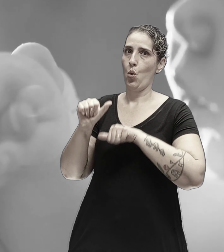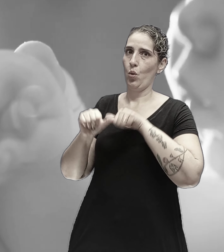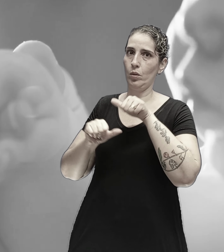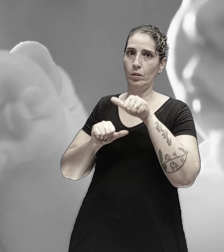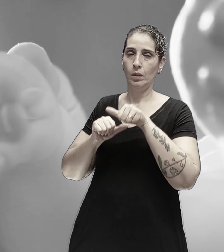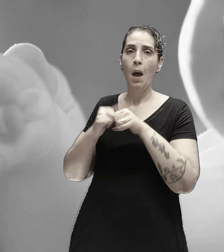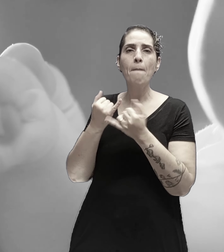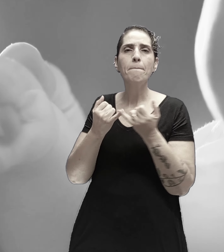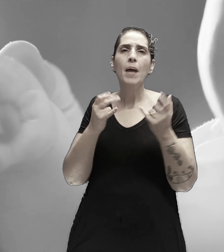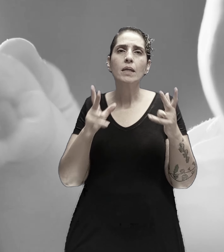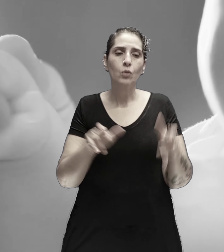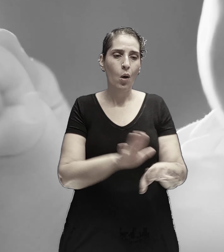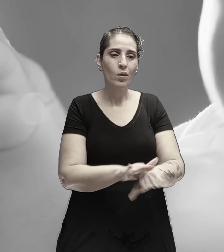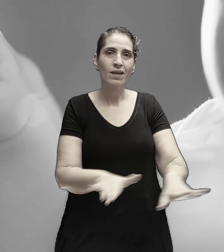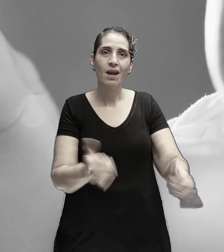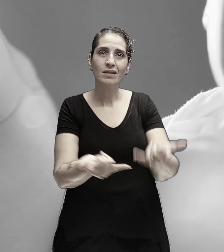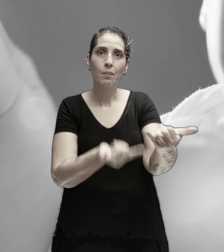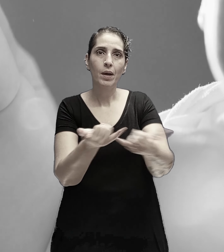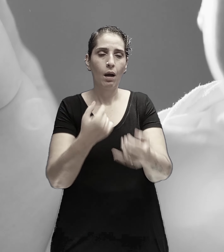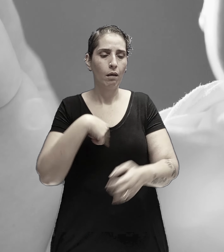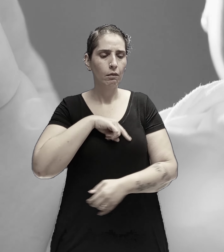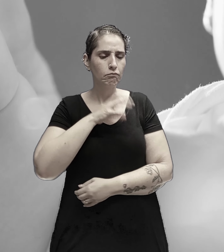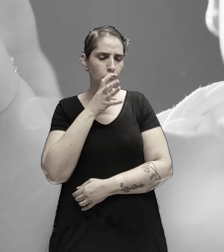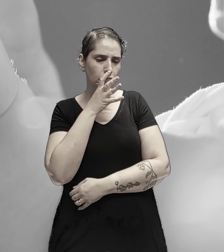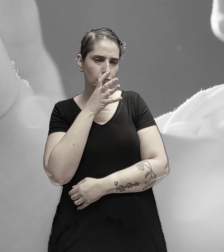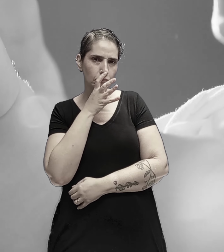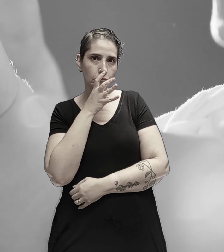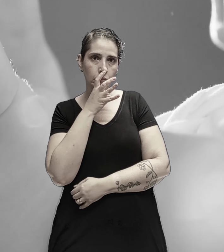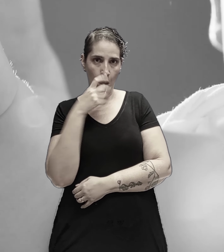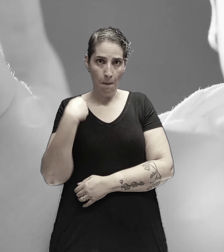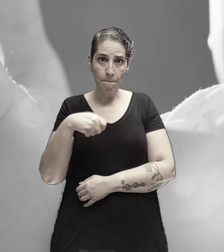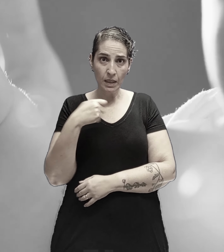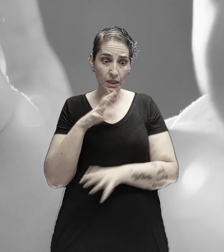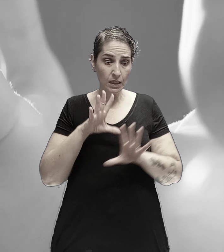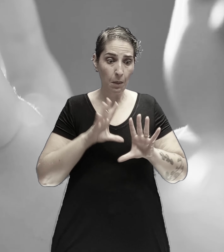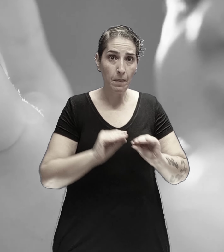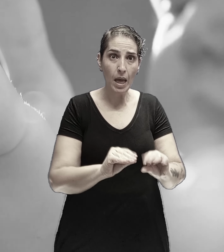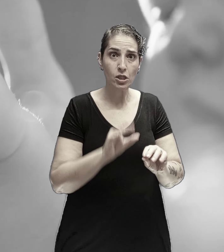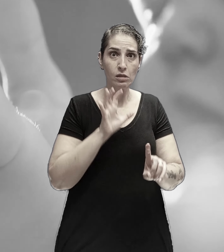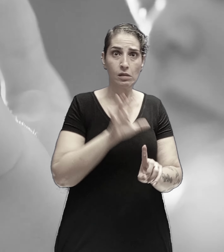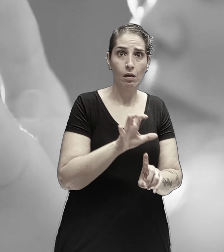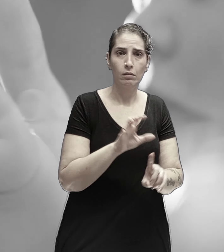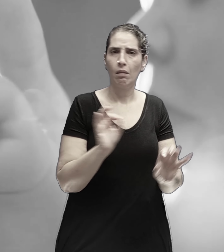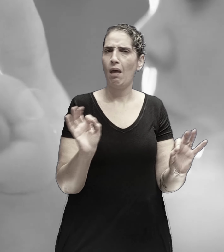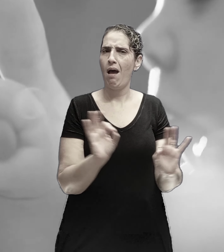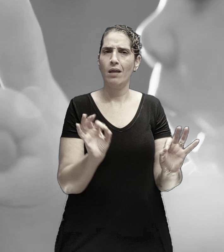É como observar uma criança brincando. Não é preciso interferir.